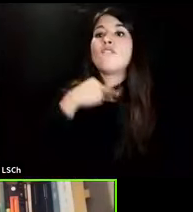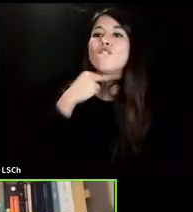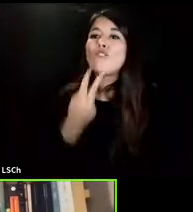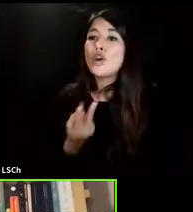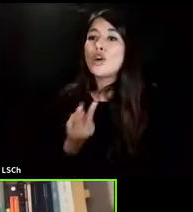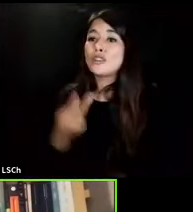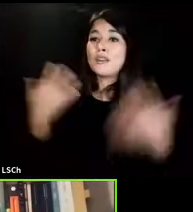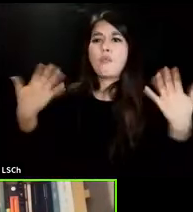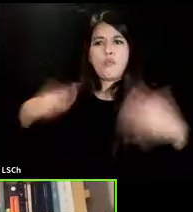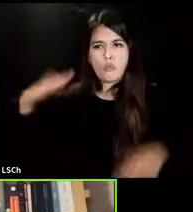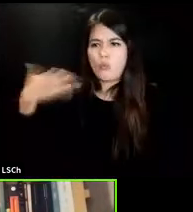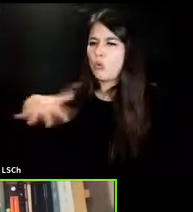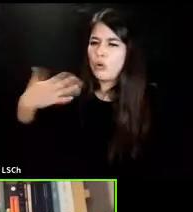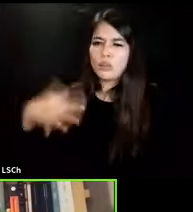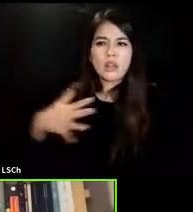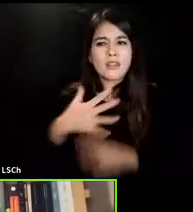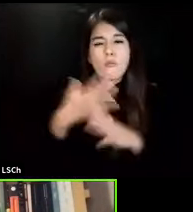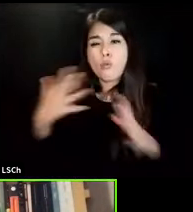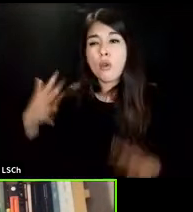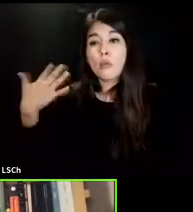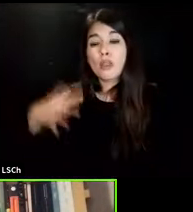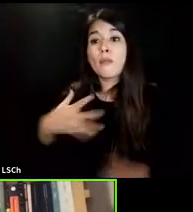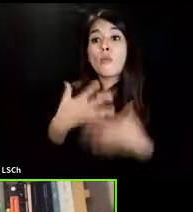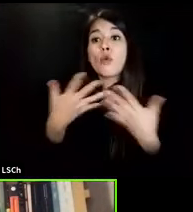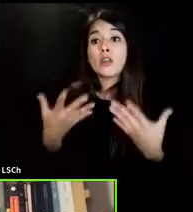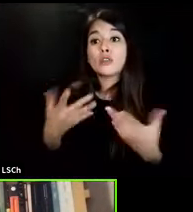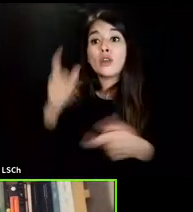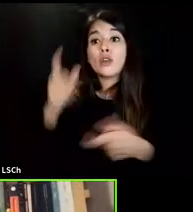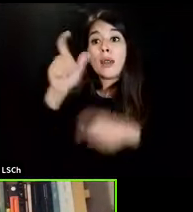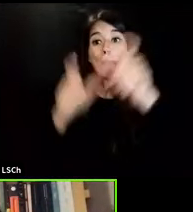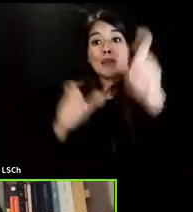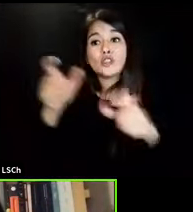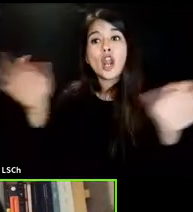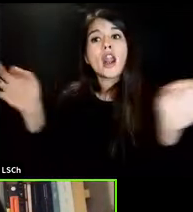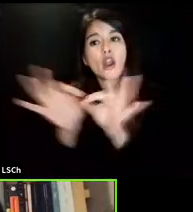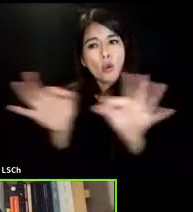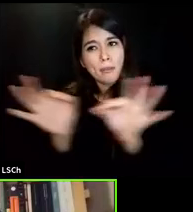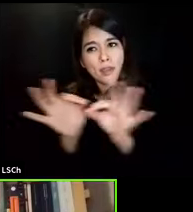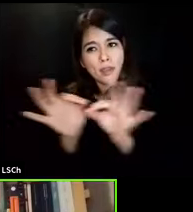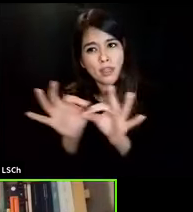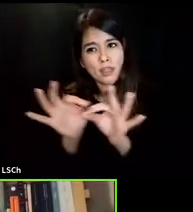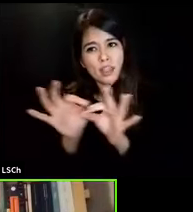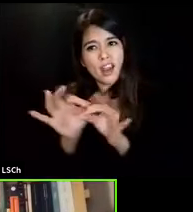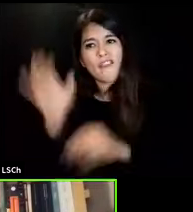y por eso mucha gente recomienda buscar audiolibros con algunas vos